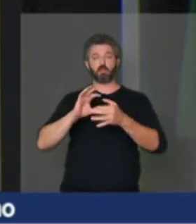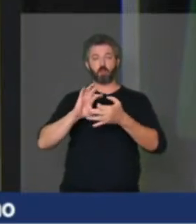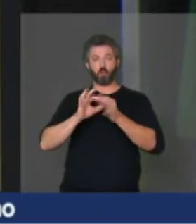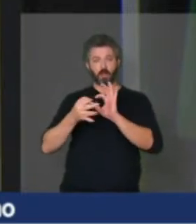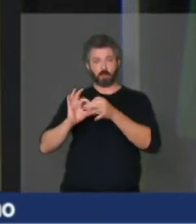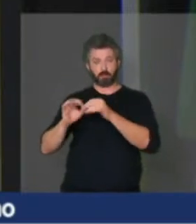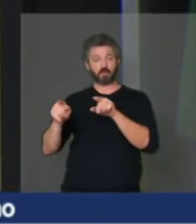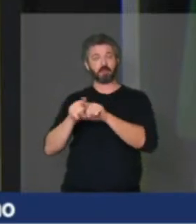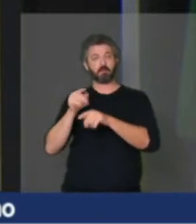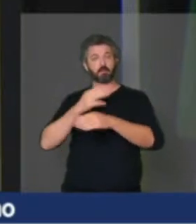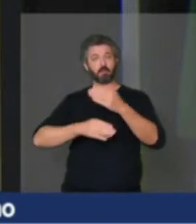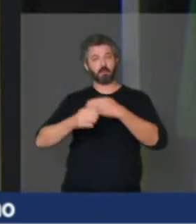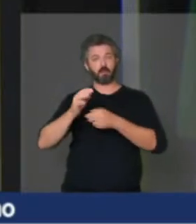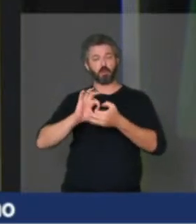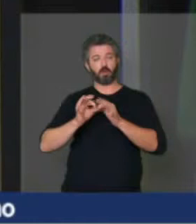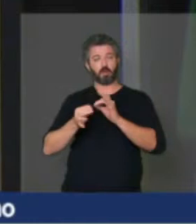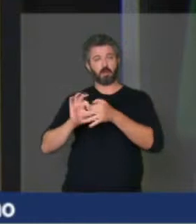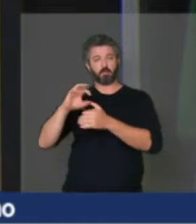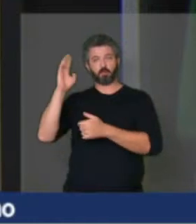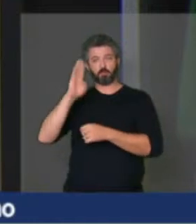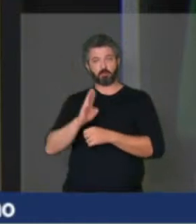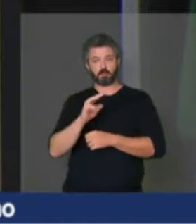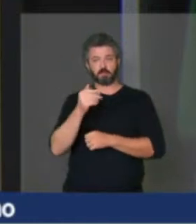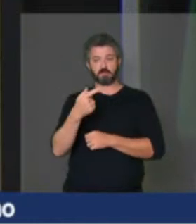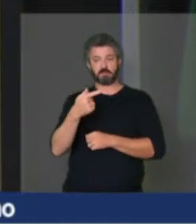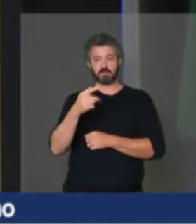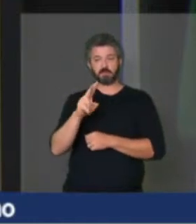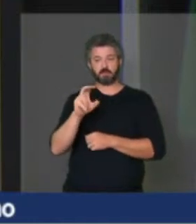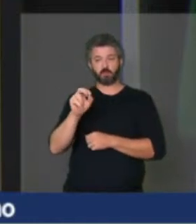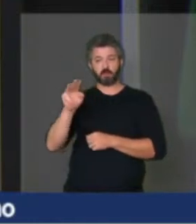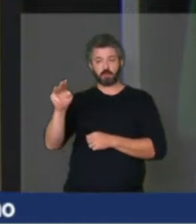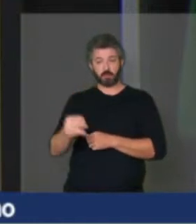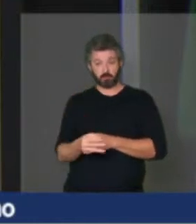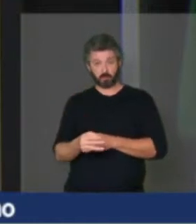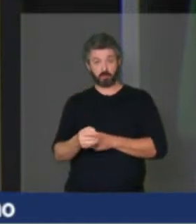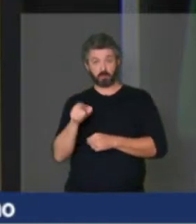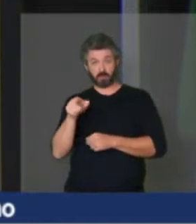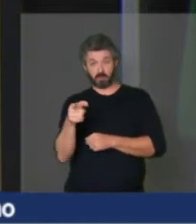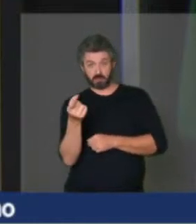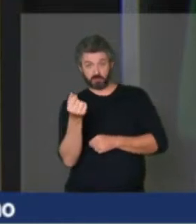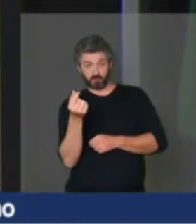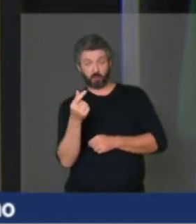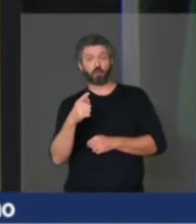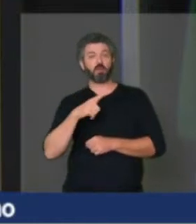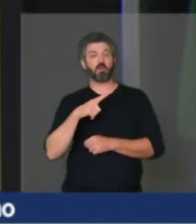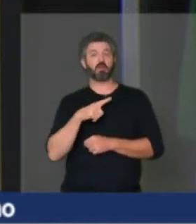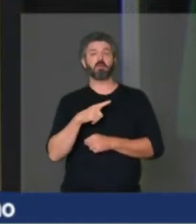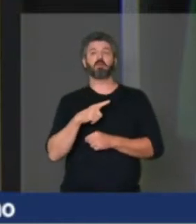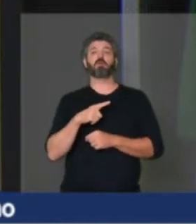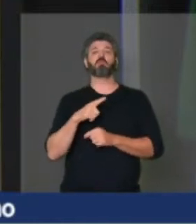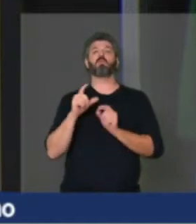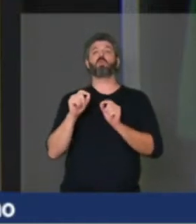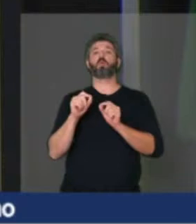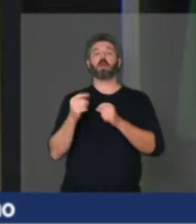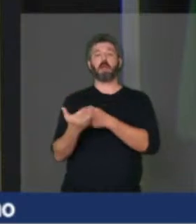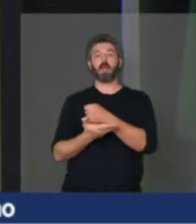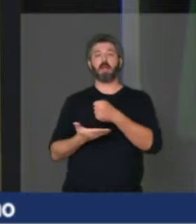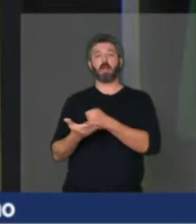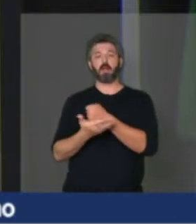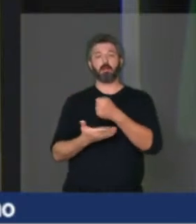ANUAL SUPERIOR A 75O MILHÕES. NESTE VALOR ESTÃO ABRIGADOS O TRIPÉQUE HOJE REPRESENTA A MAIOR FONTE DE INVESTIMENTOS DO ESPORTE BRASILEIRO. A LEI DAS LOTERIAS, O BOLSA-ATLETA E